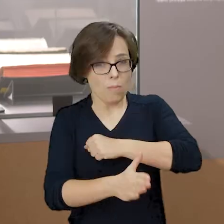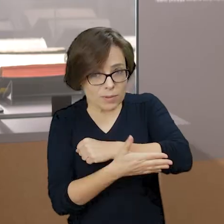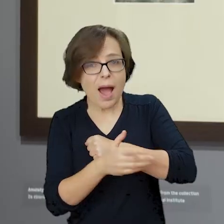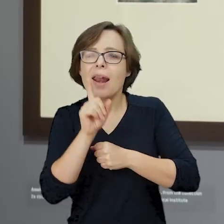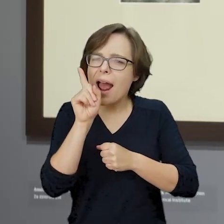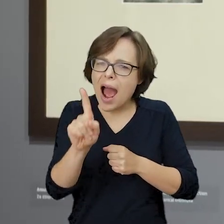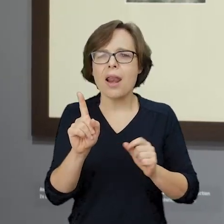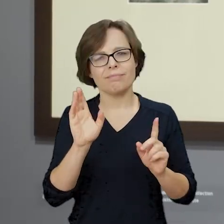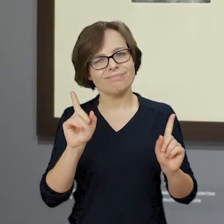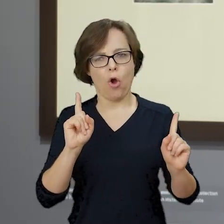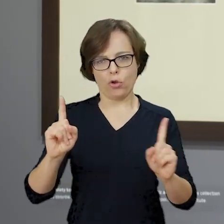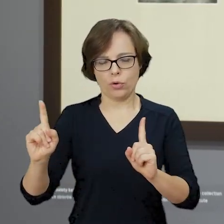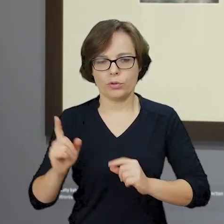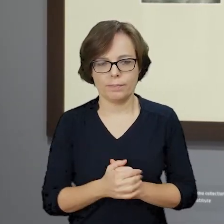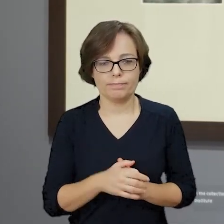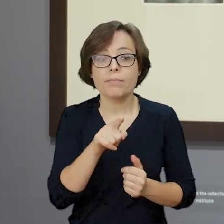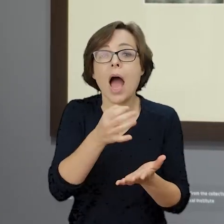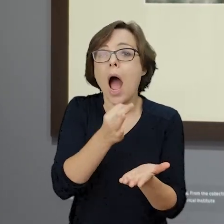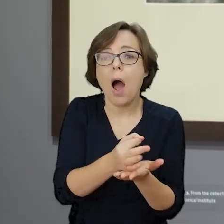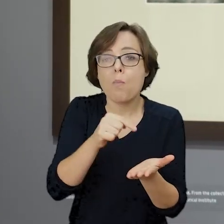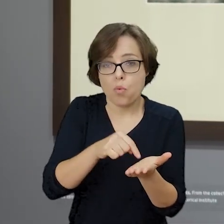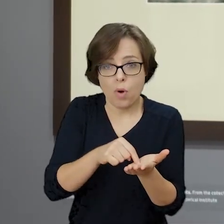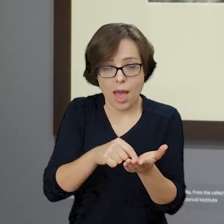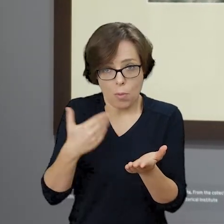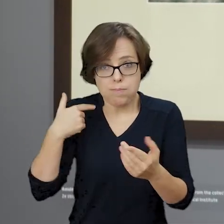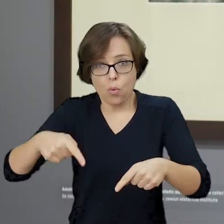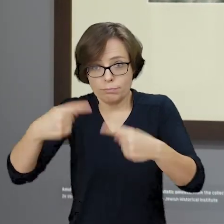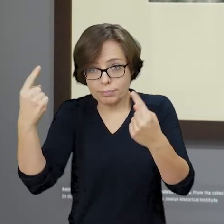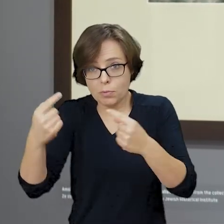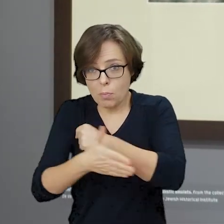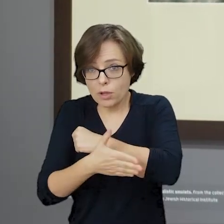Amulet, o który toczył się spór nie przetrwał do dzisiejszych czasów.